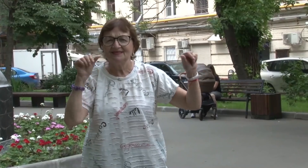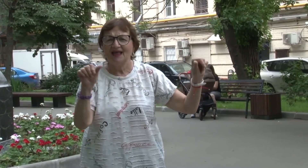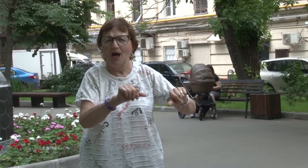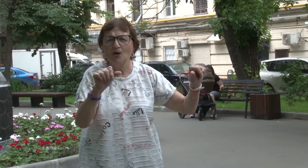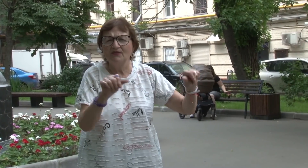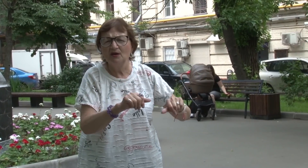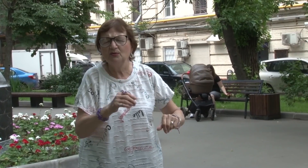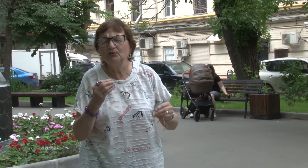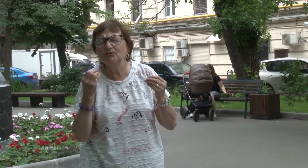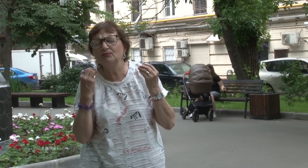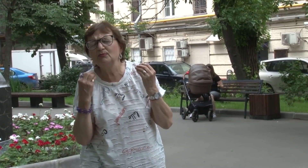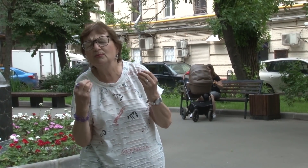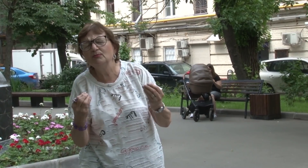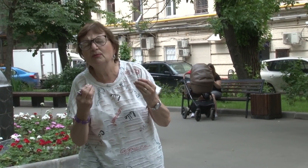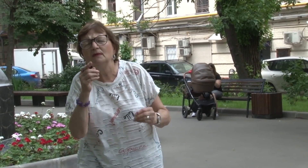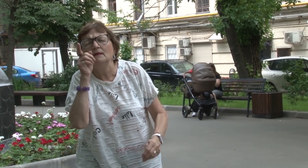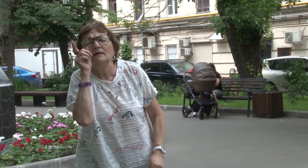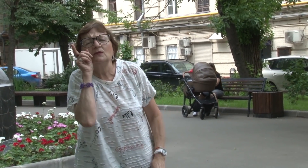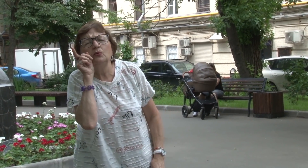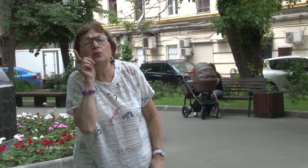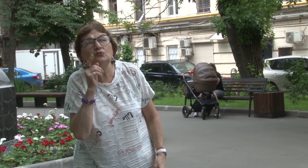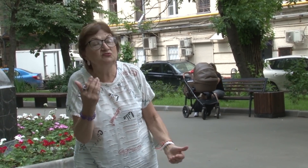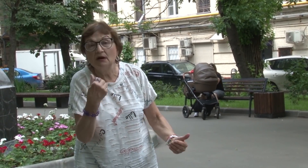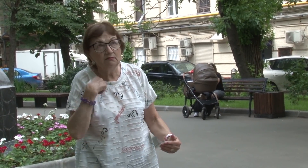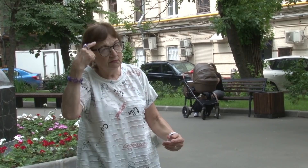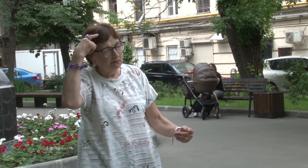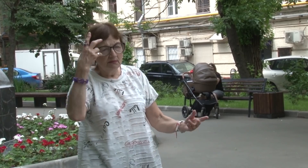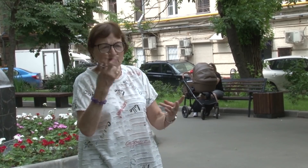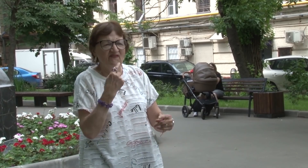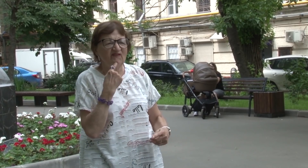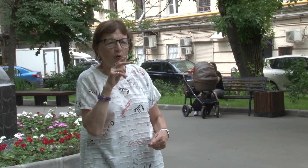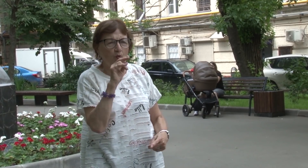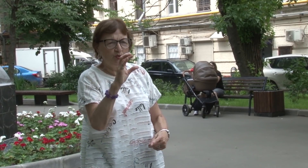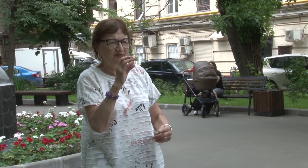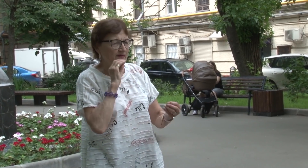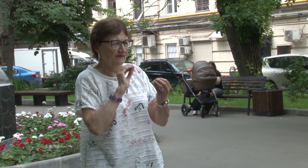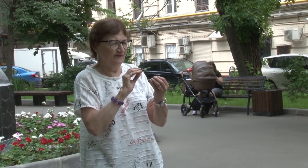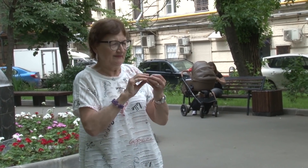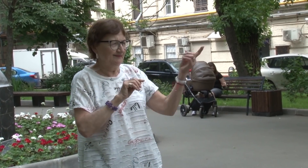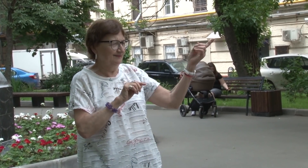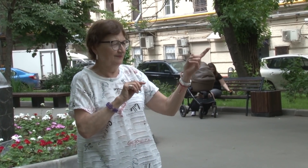Столовая просто супер. Готовили вкусно. Я и сейчас на губах чувствую тот вкус.